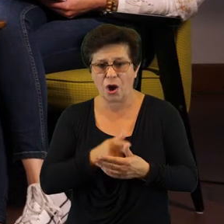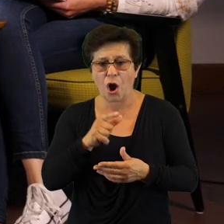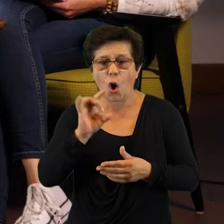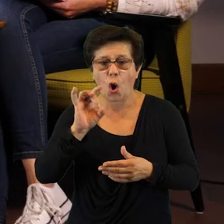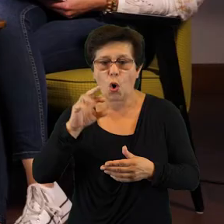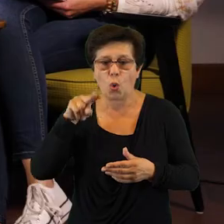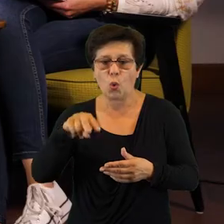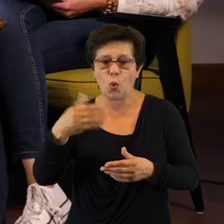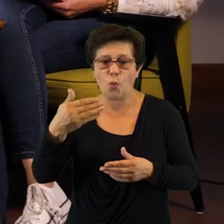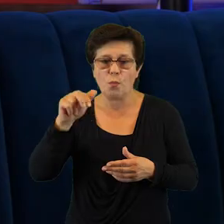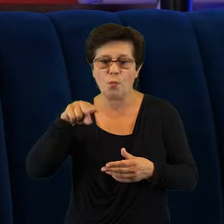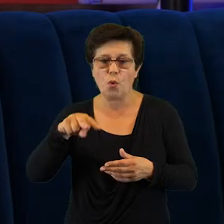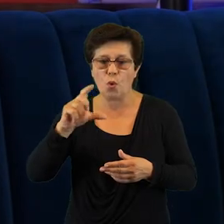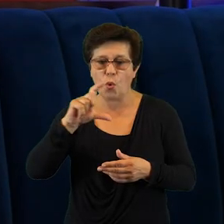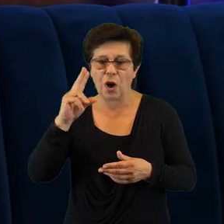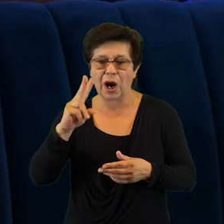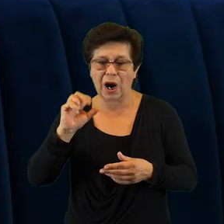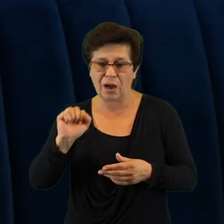podczas antysemickiego wystąpienia,